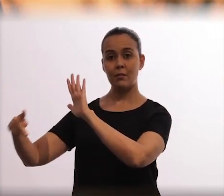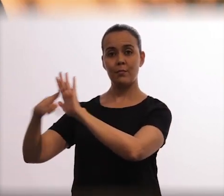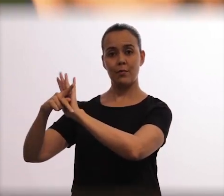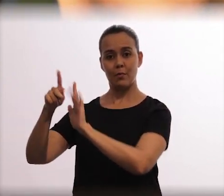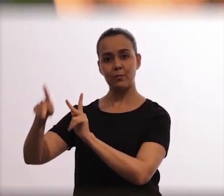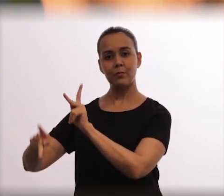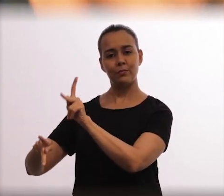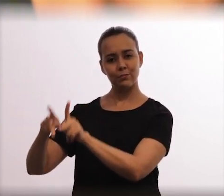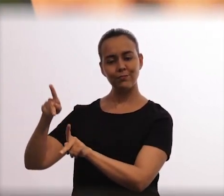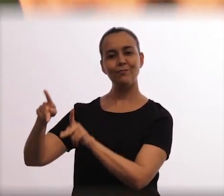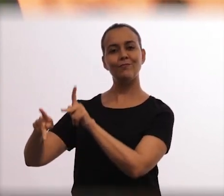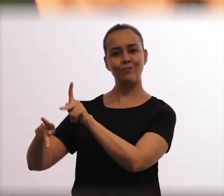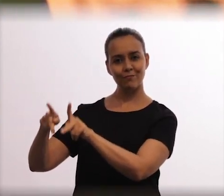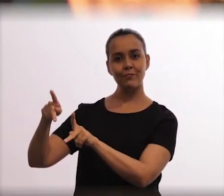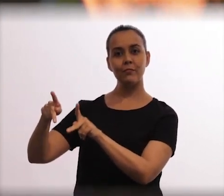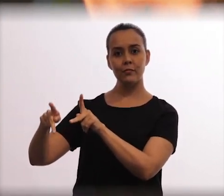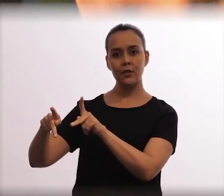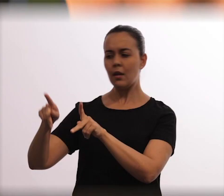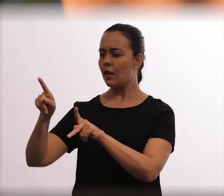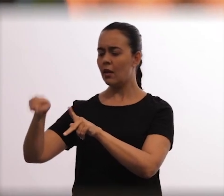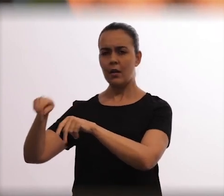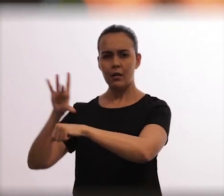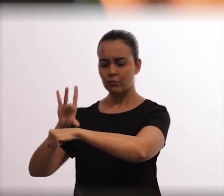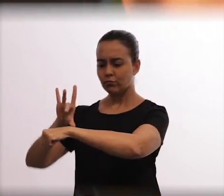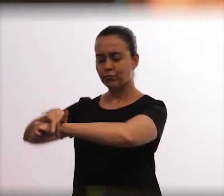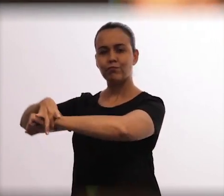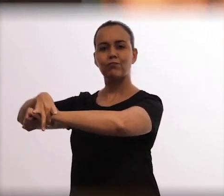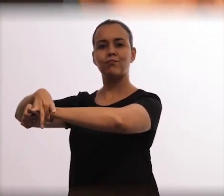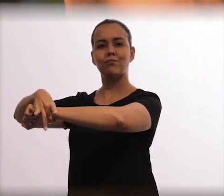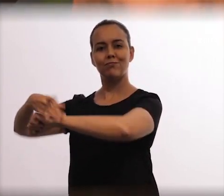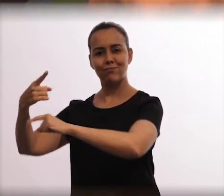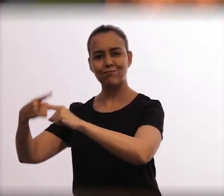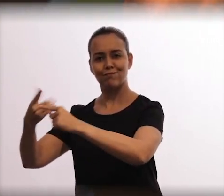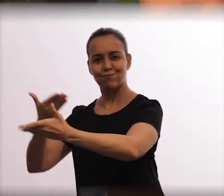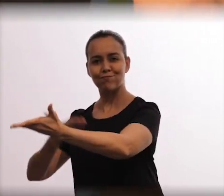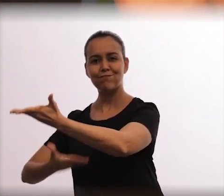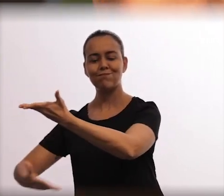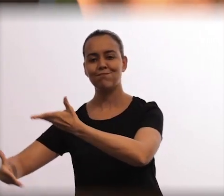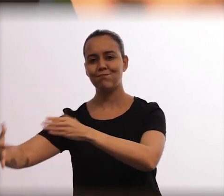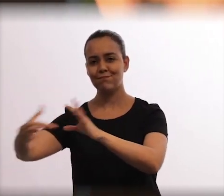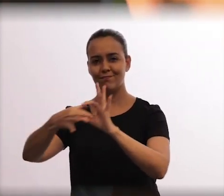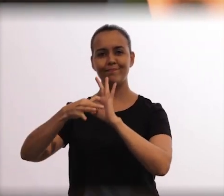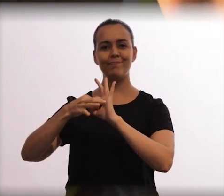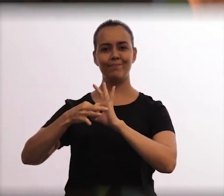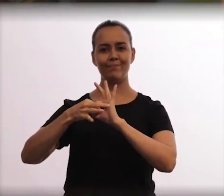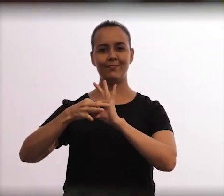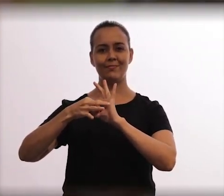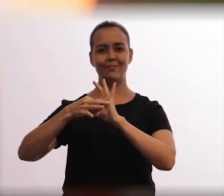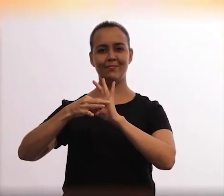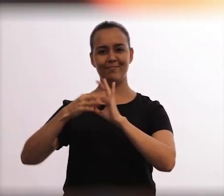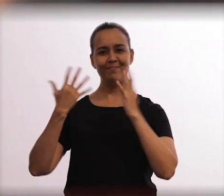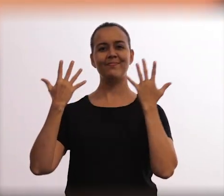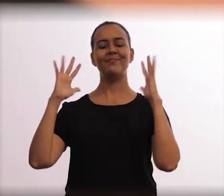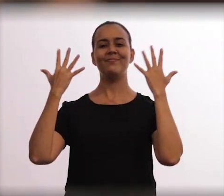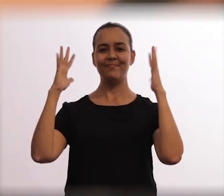A fortaleza de uma gente em união Salve, Vila União! É isso aí, rapaziada.